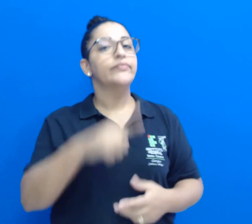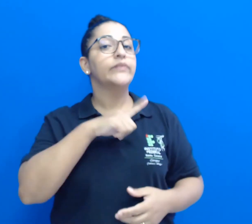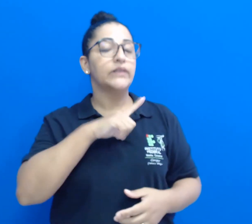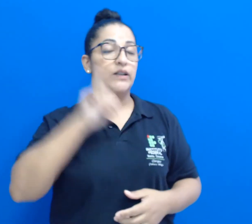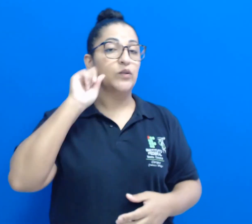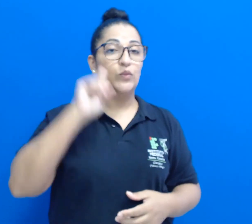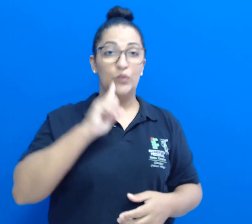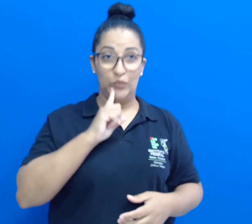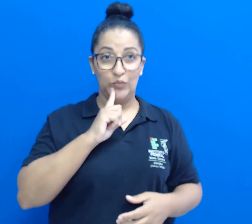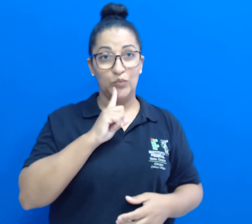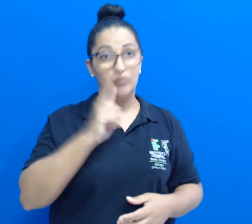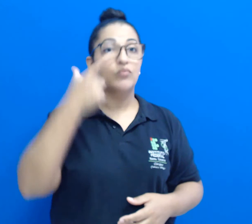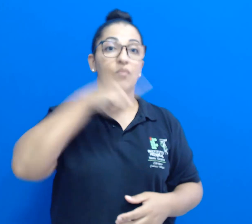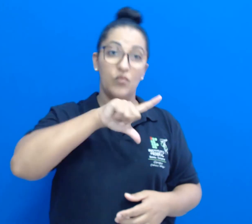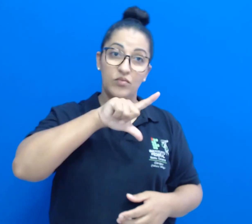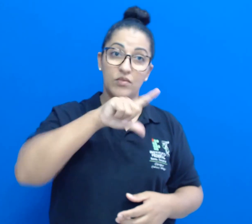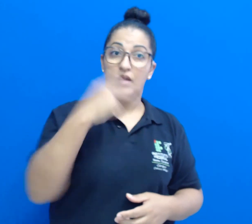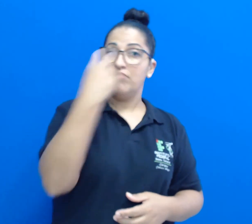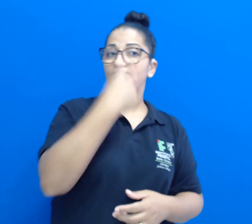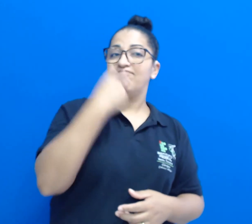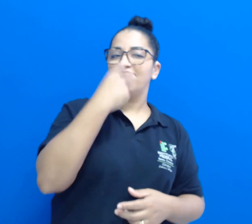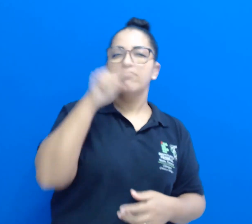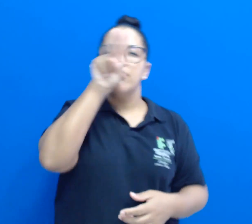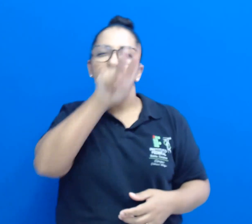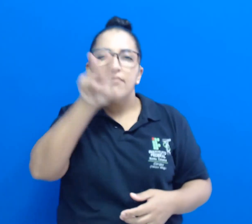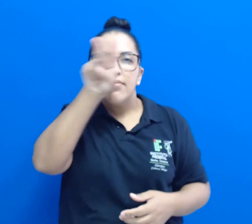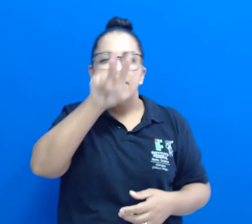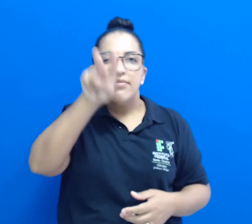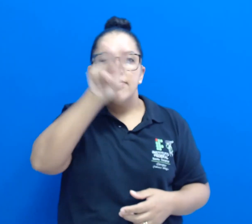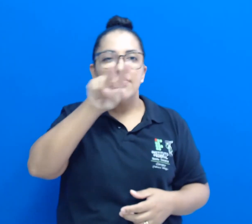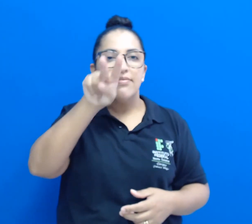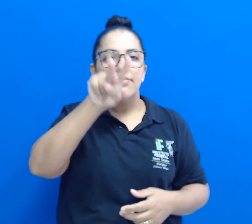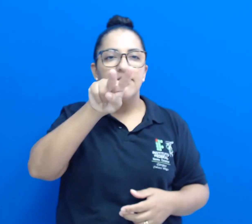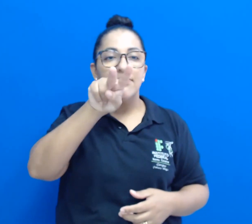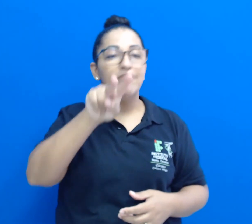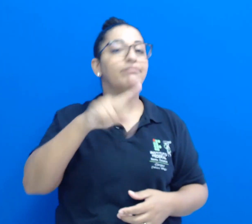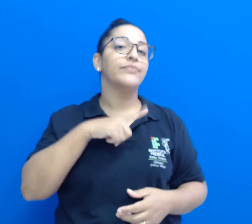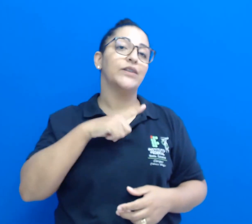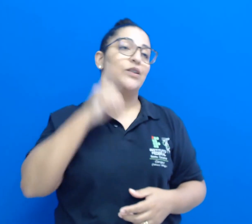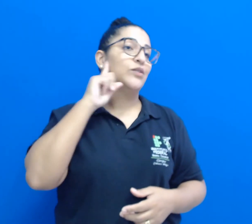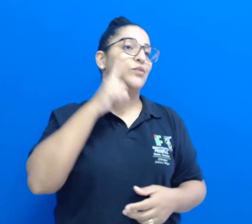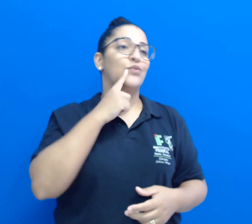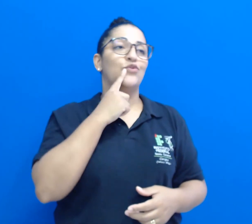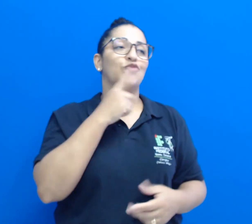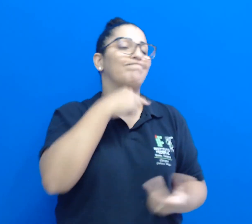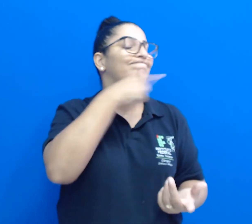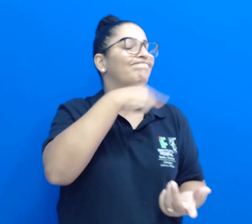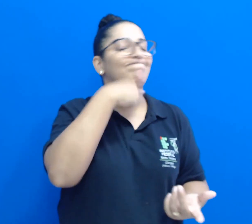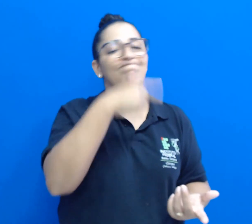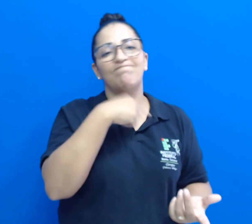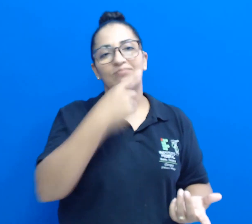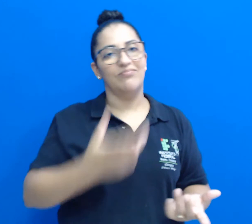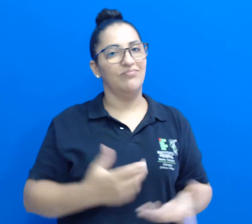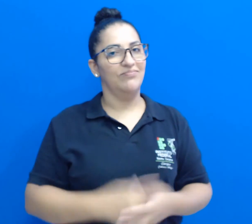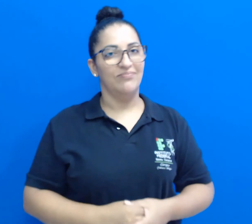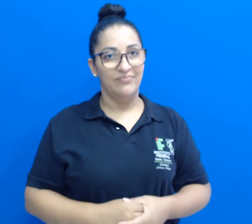Há surdos que conseguem fazer leitura labial e outros não.